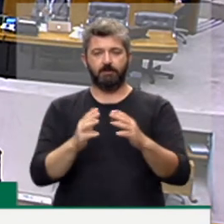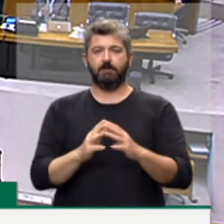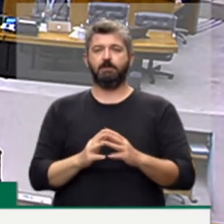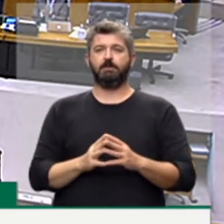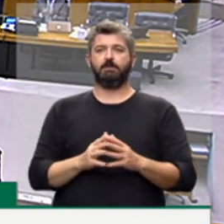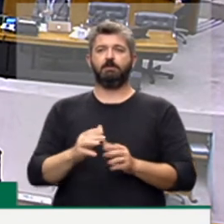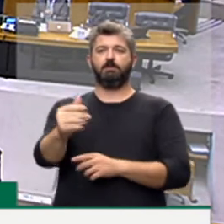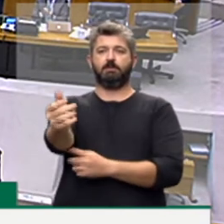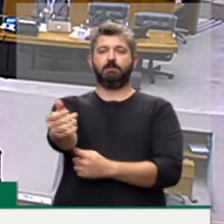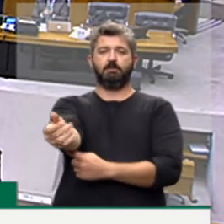CIDADANIA. PARA OFERECER PARECER ÀS EMENDAS DO SENADO